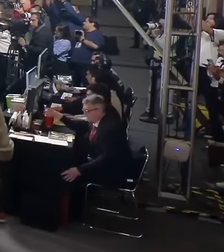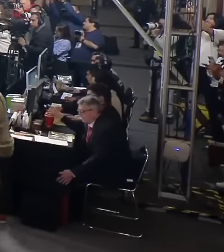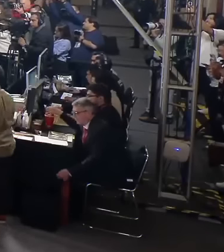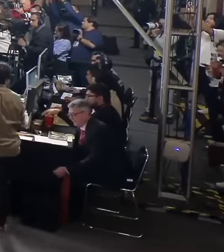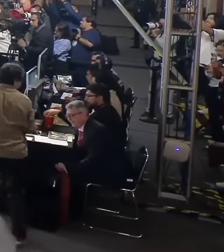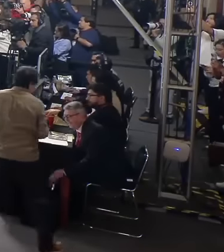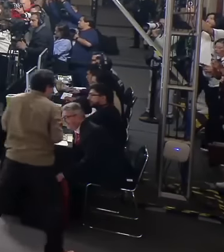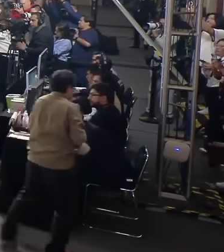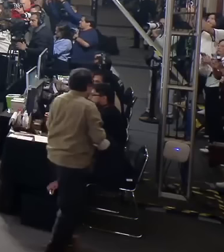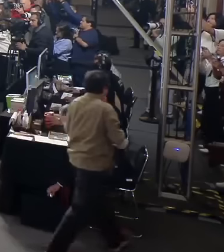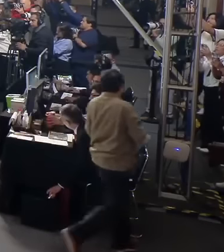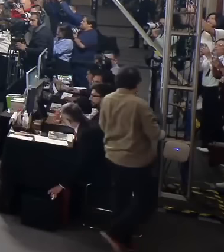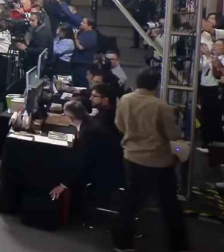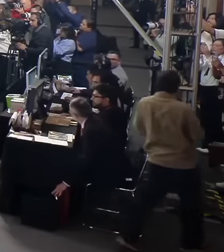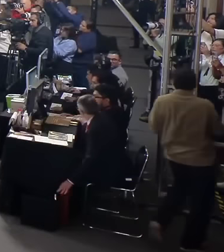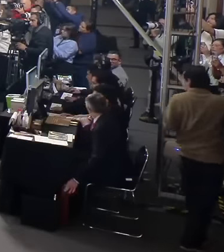Muchas gracias. [música]